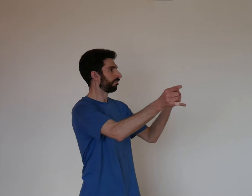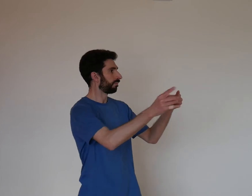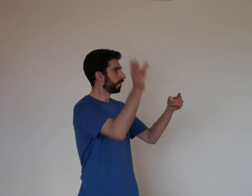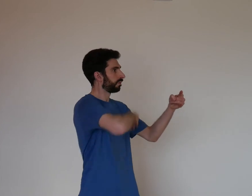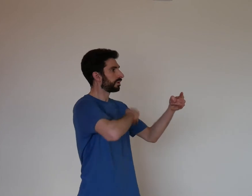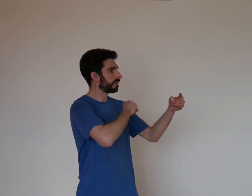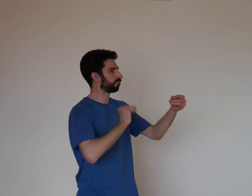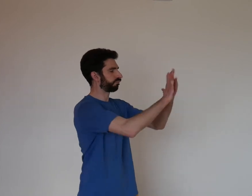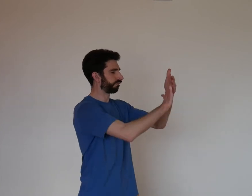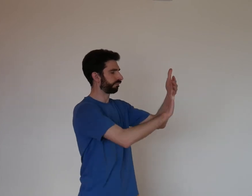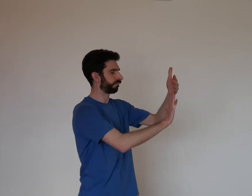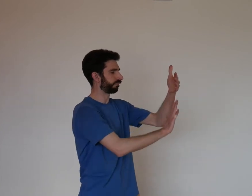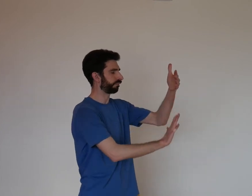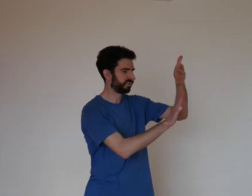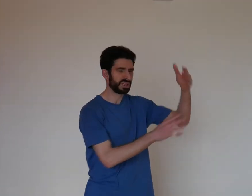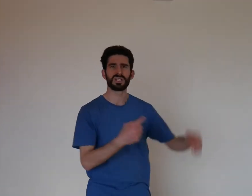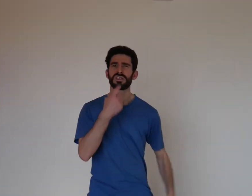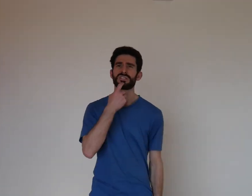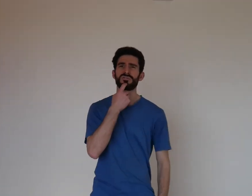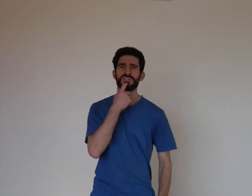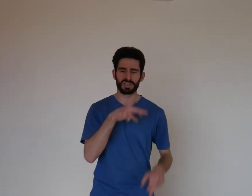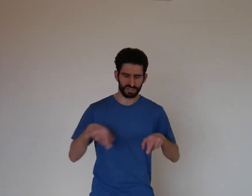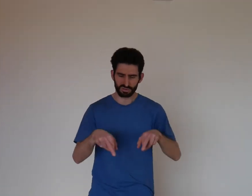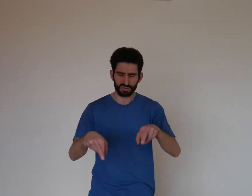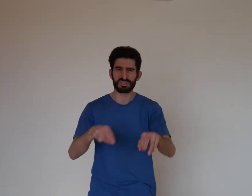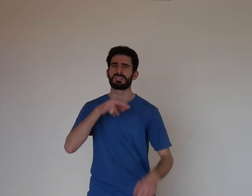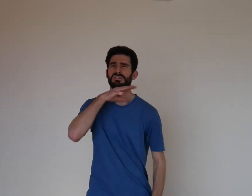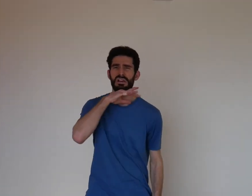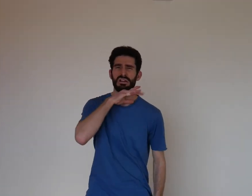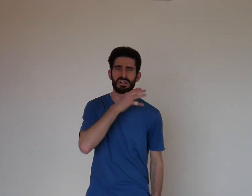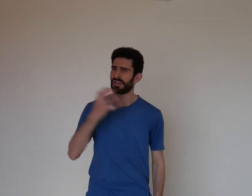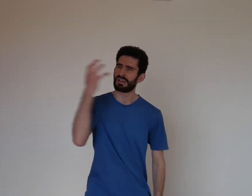J'ai oublié d'ouvrir la fenêtre ! Les rues étaient affreusement sales !